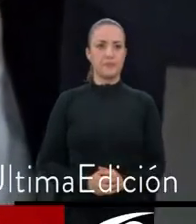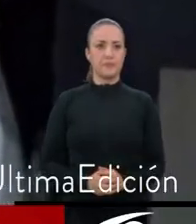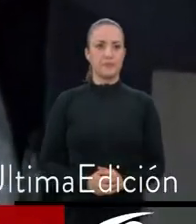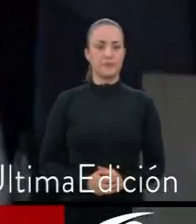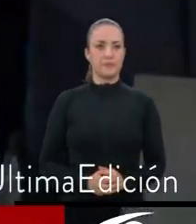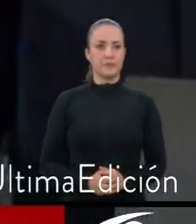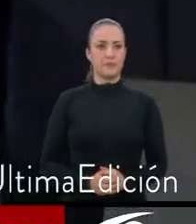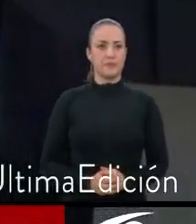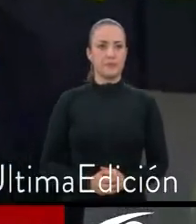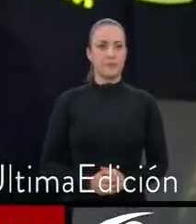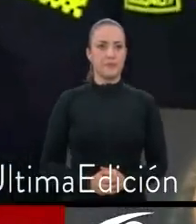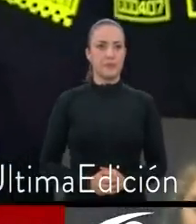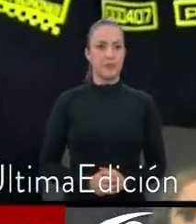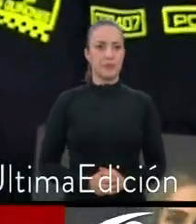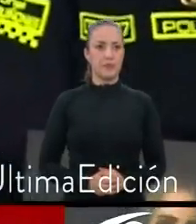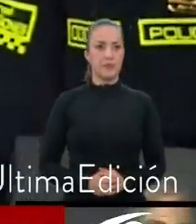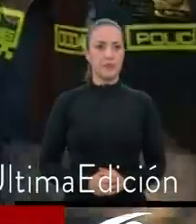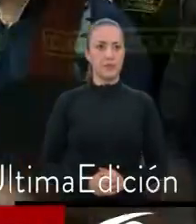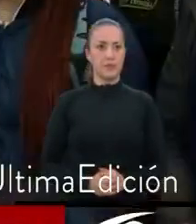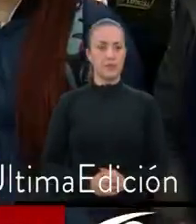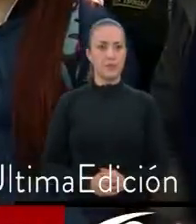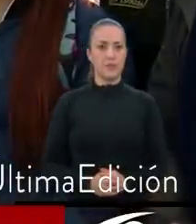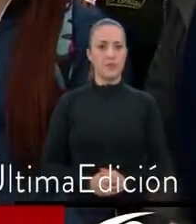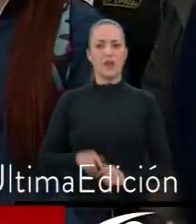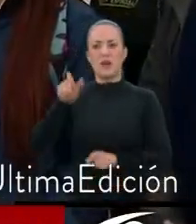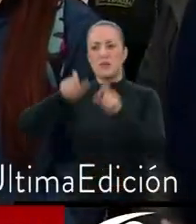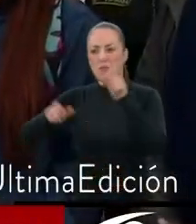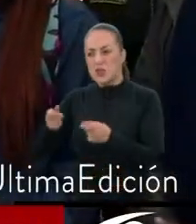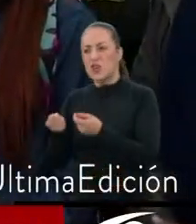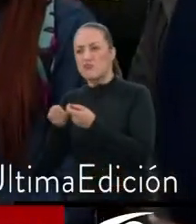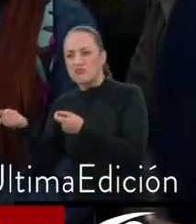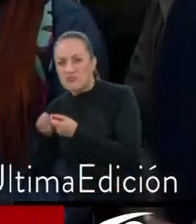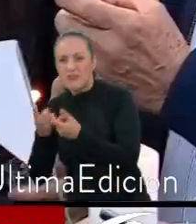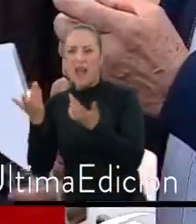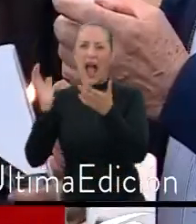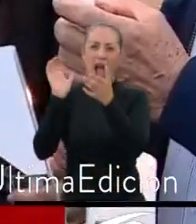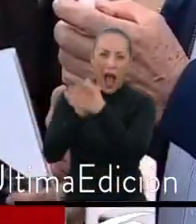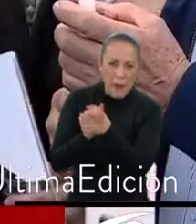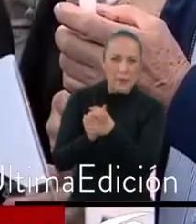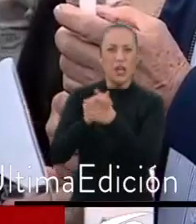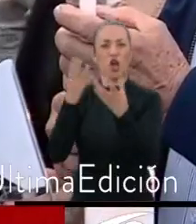rindió un sentido homenaje.